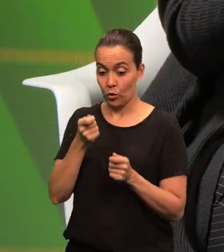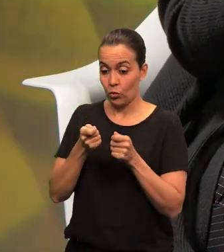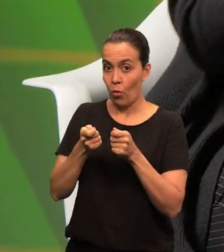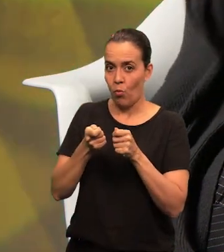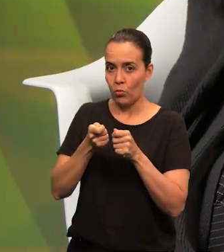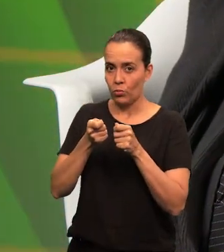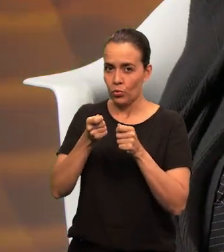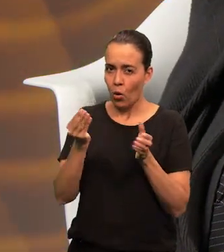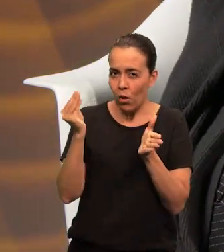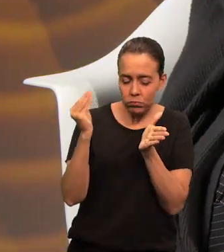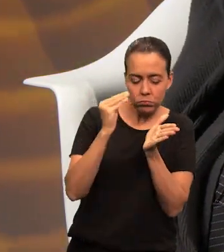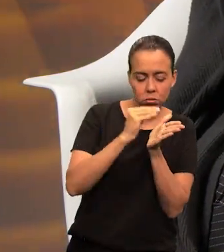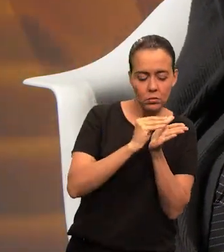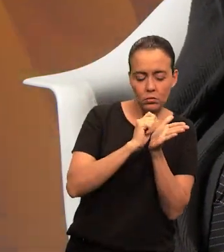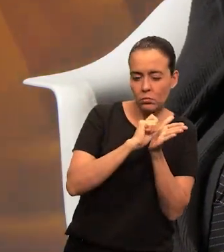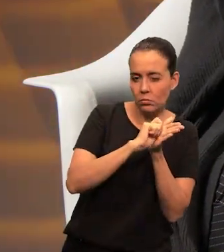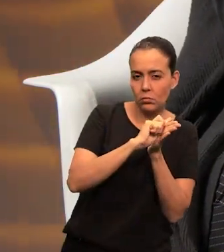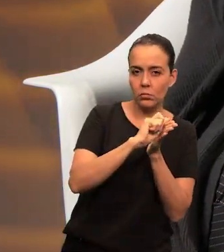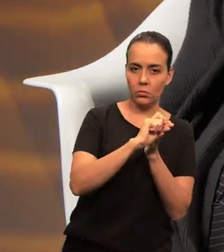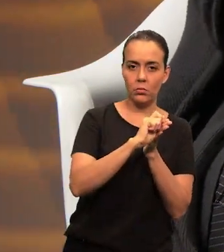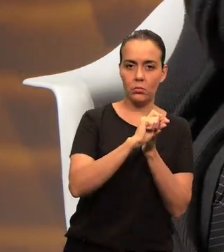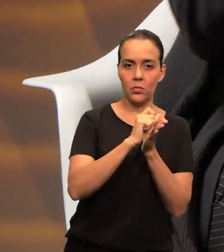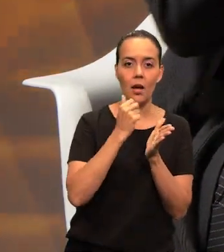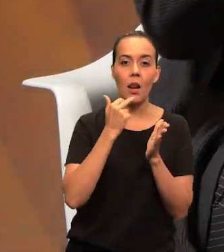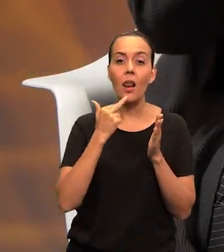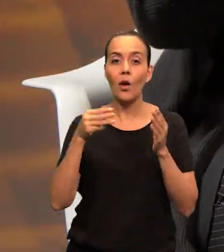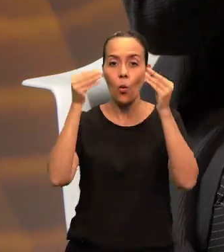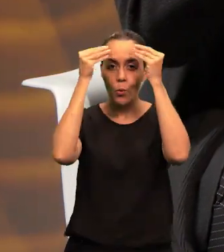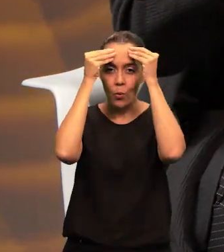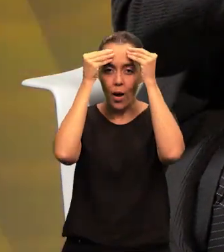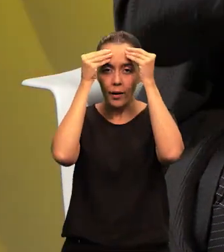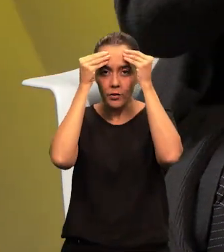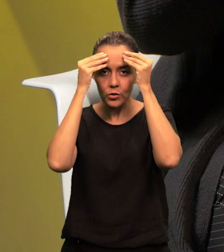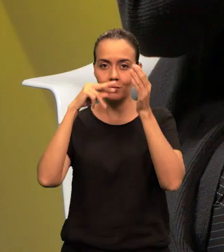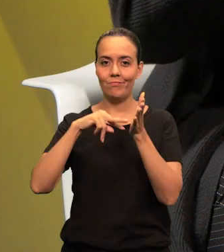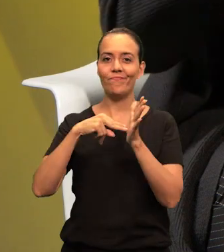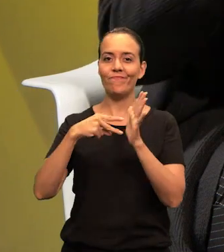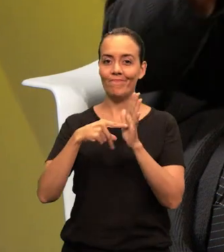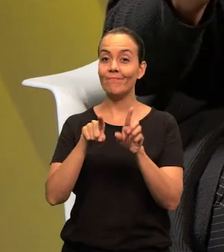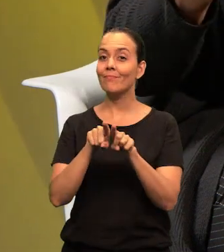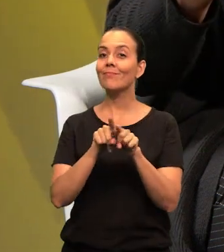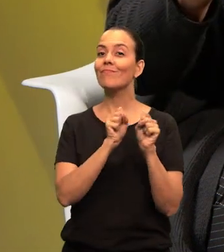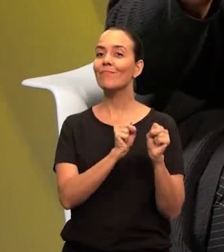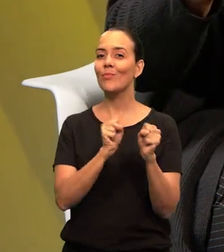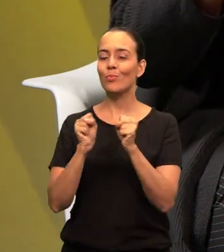Então, o nascimento da linguagem está ligado a relações de poder.